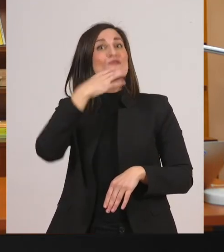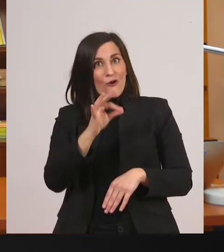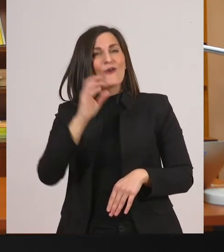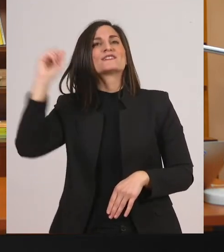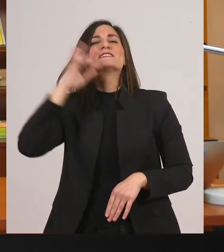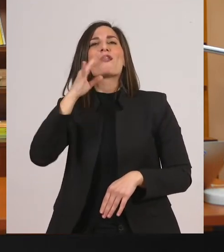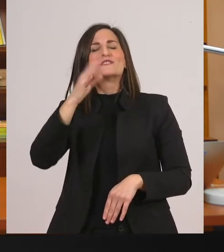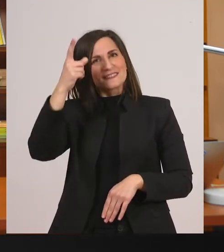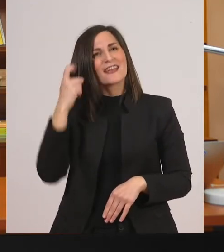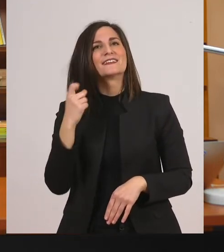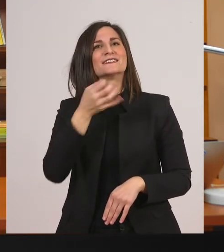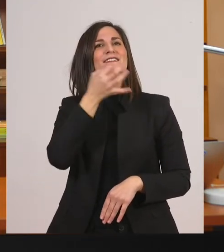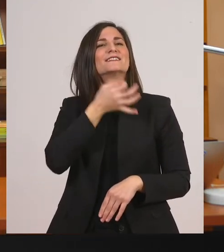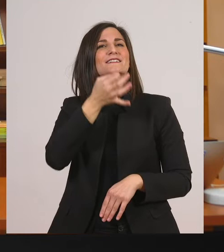Για παράδειγμα...